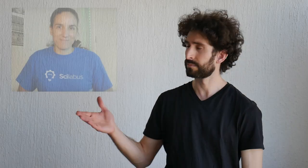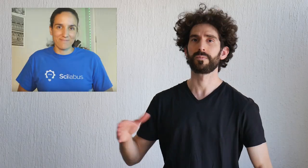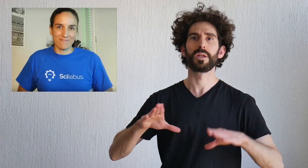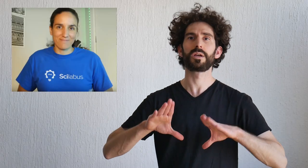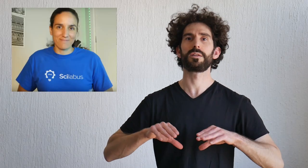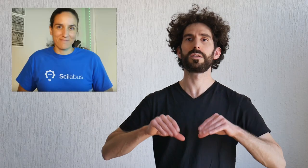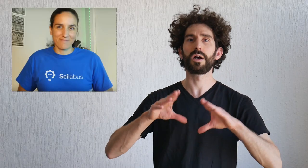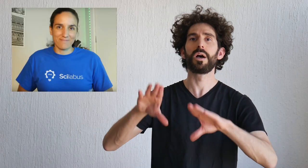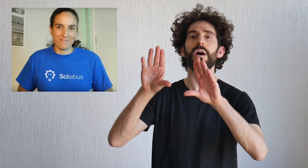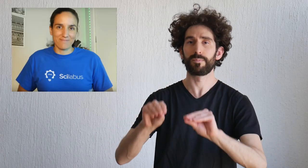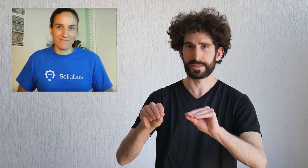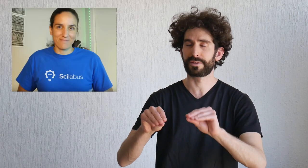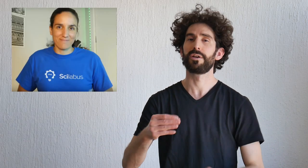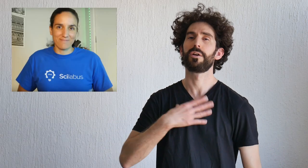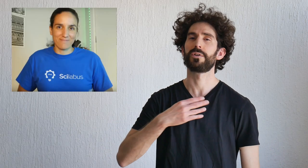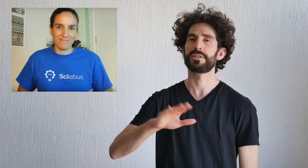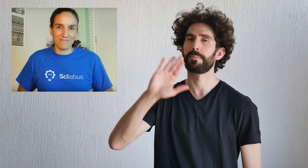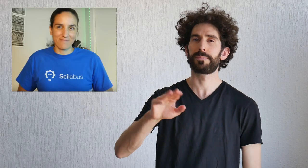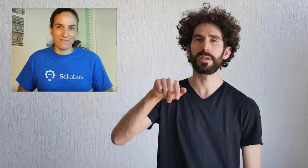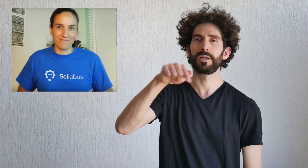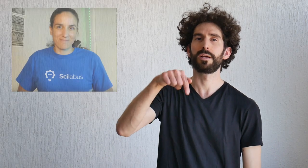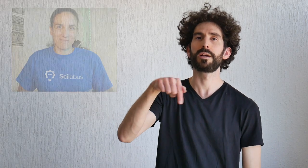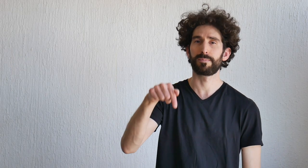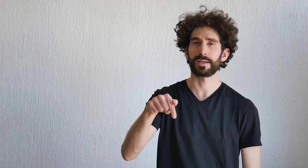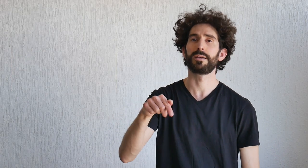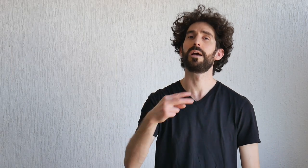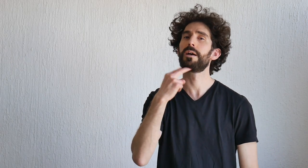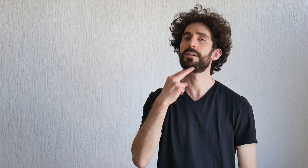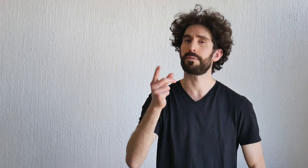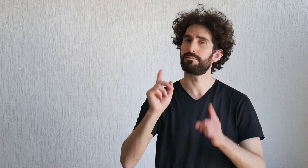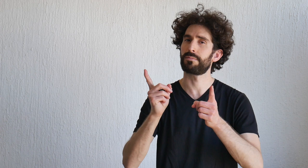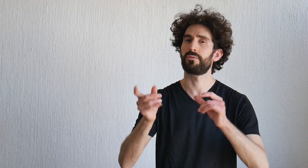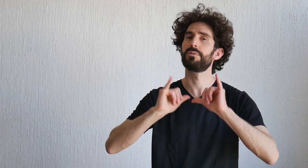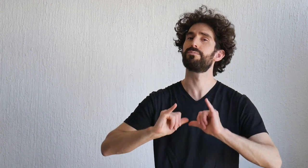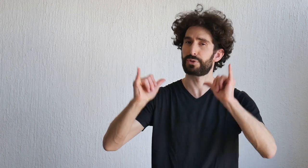Viviane habite au Canada où le français québécois est parlé avec parfois un fort accent.